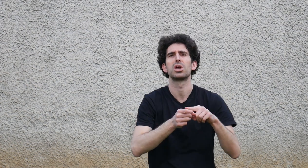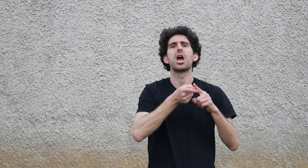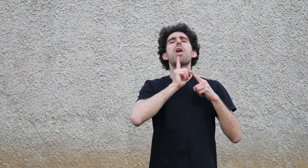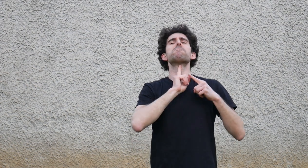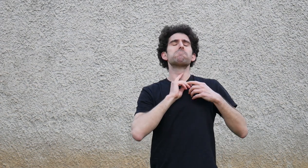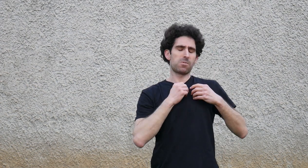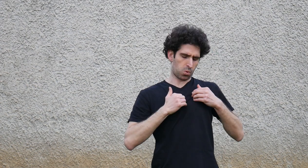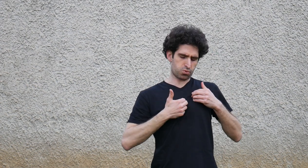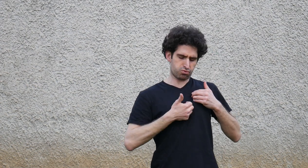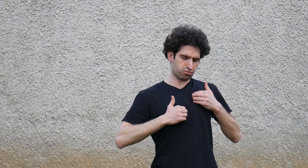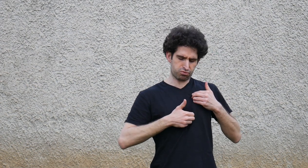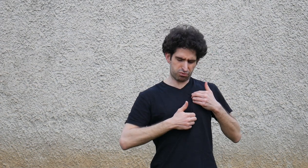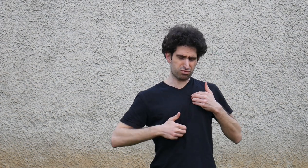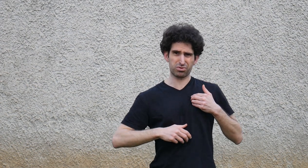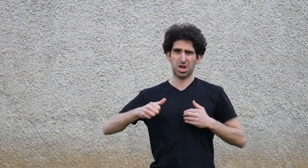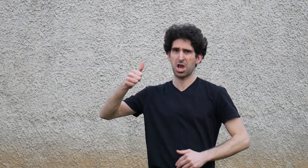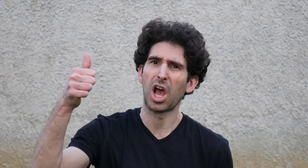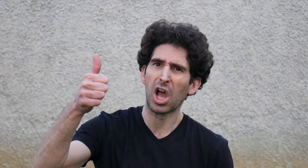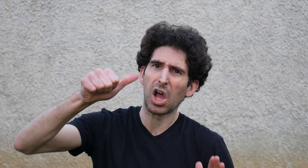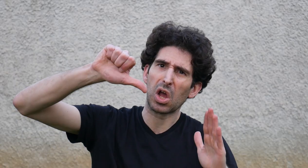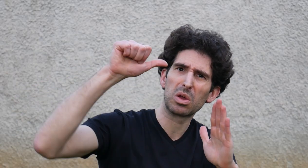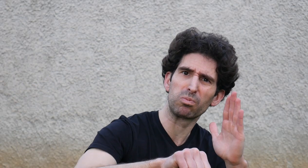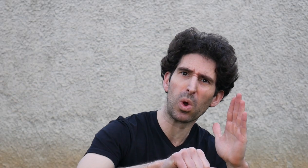fasse tout le trajet en un mois !